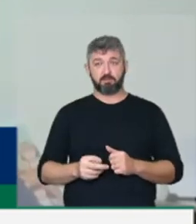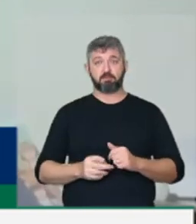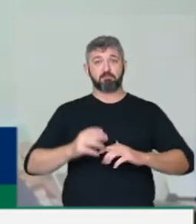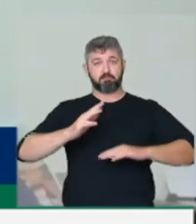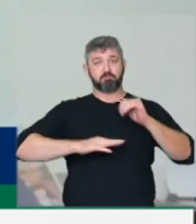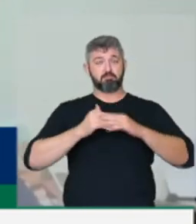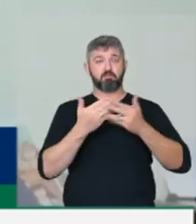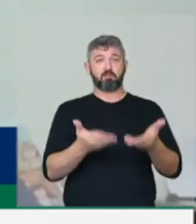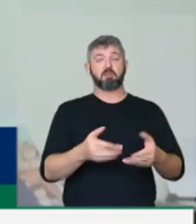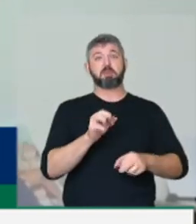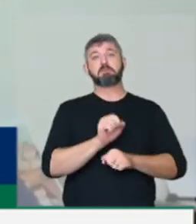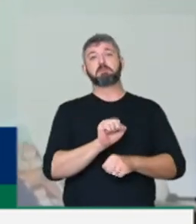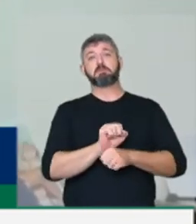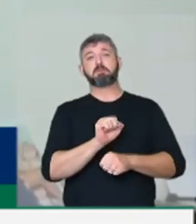AGUARDAM... PARA A EXPECTATIVA O ANDAMENTO E A APROVAÇÃO